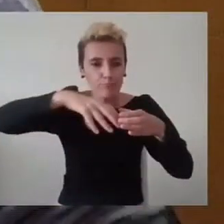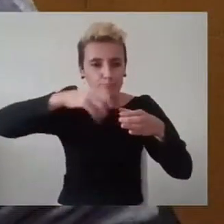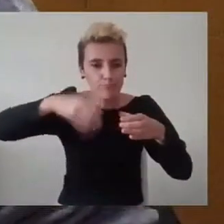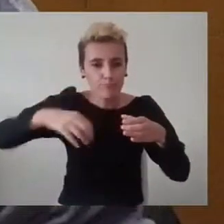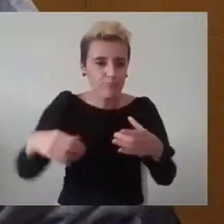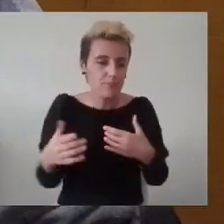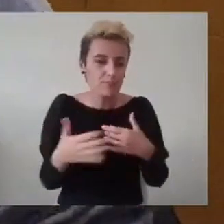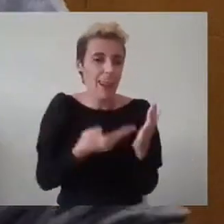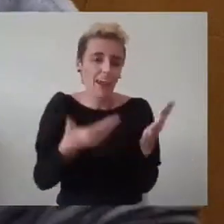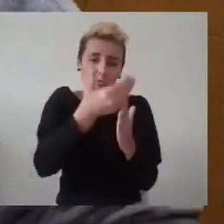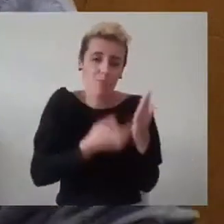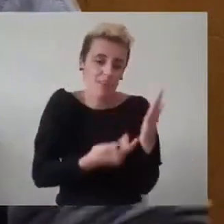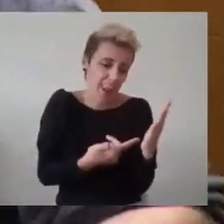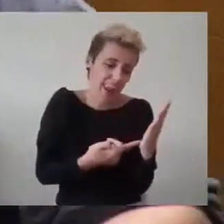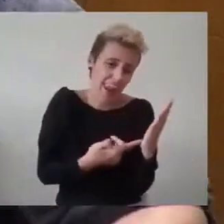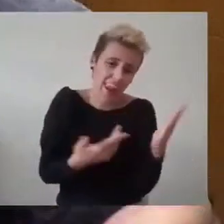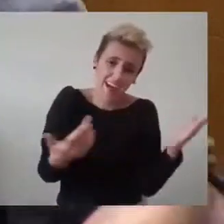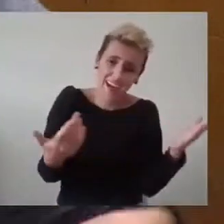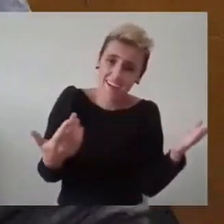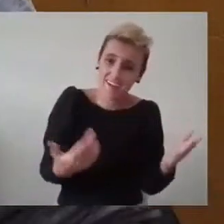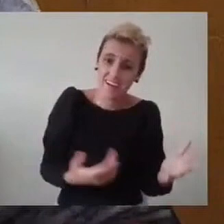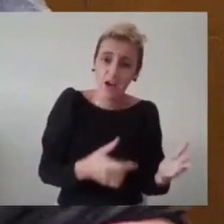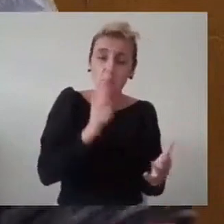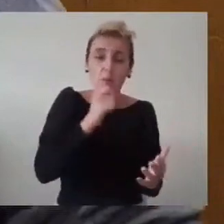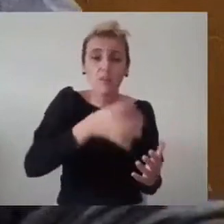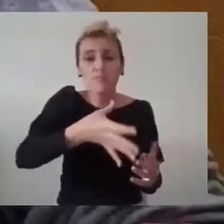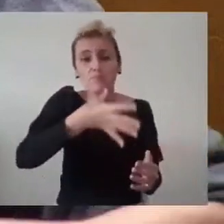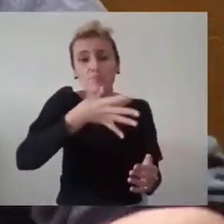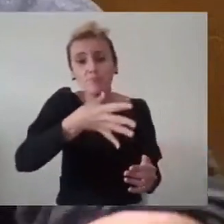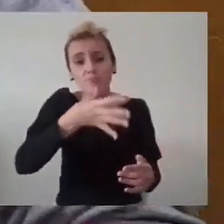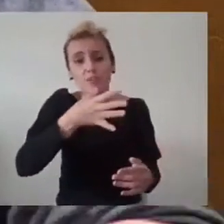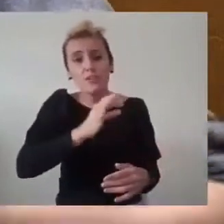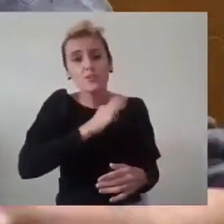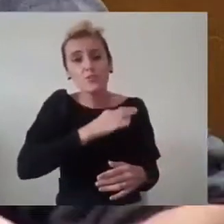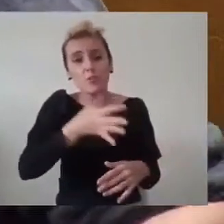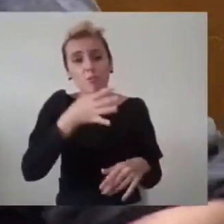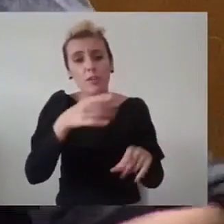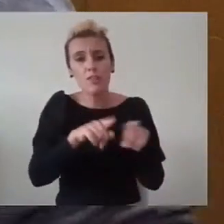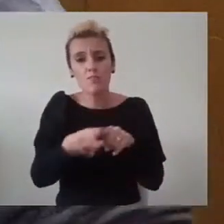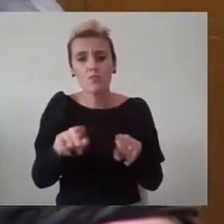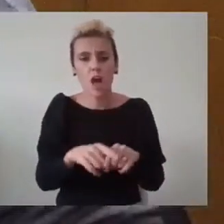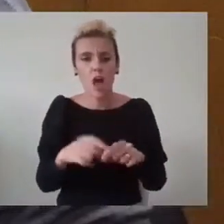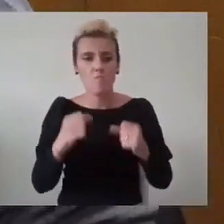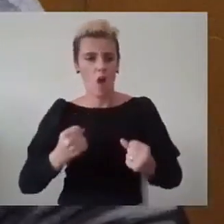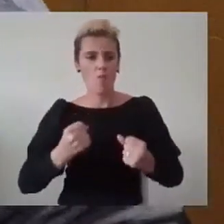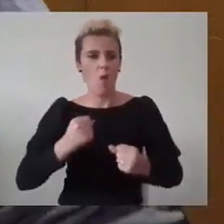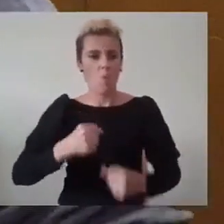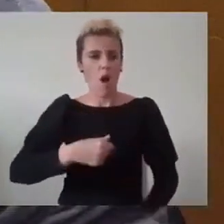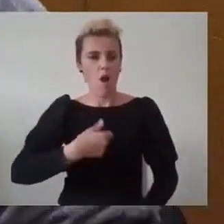escrito no documento. Por muitas intervenções que o senhor Deputado aqui intente fazer, com uma grande verve